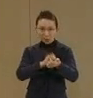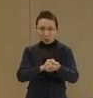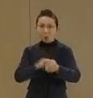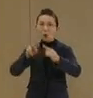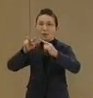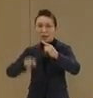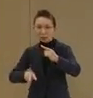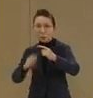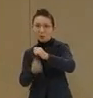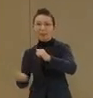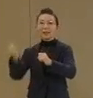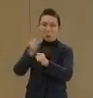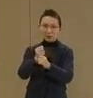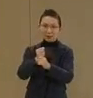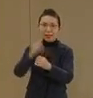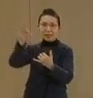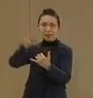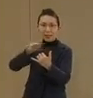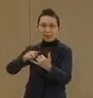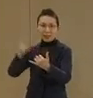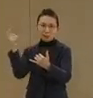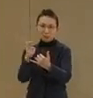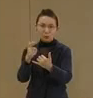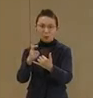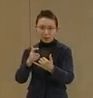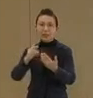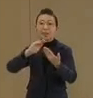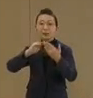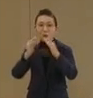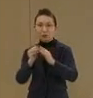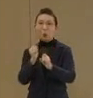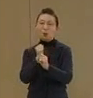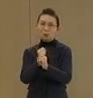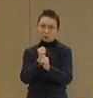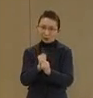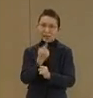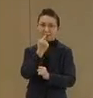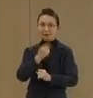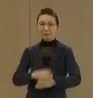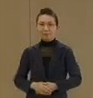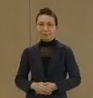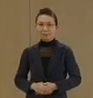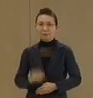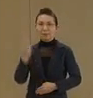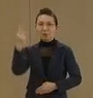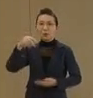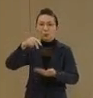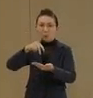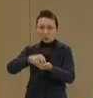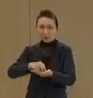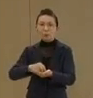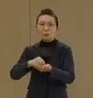災害に強い都市を作ります 都立病院潰しをやめさせ